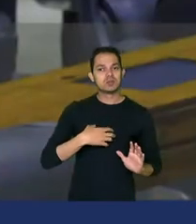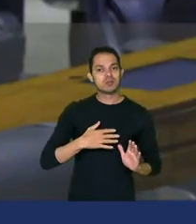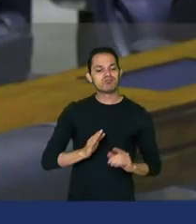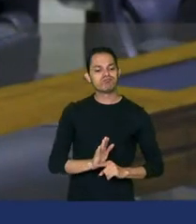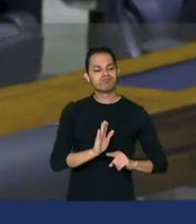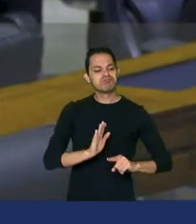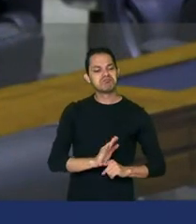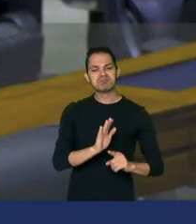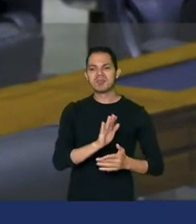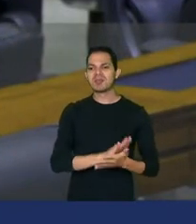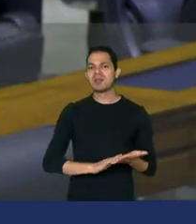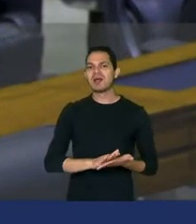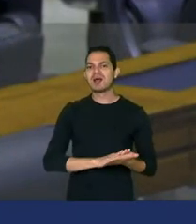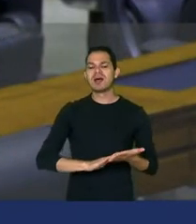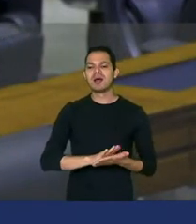QUALQUER TIPO DE FAVORECIMENTO. O QUE DIZ A